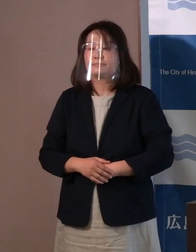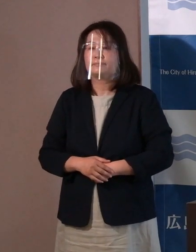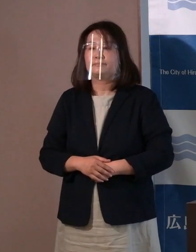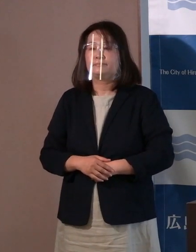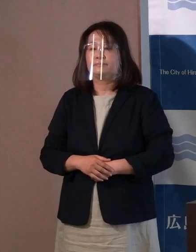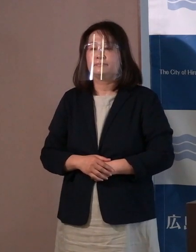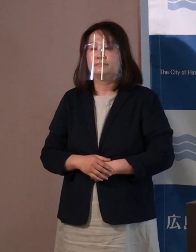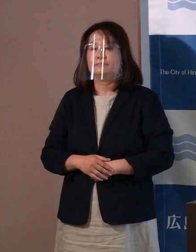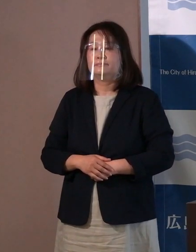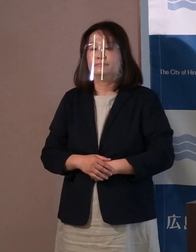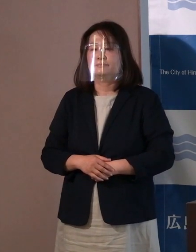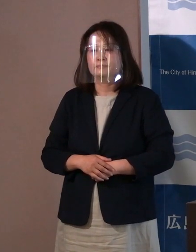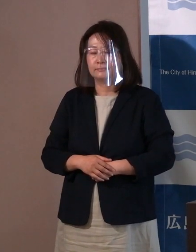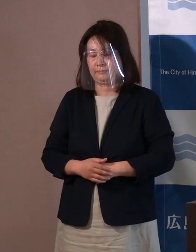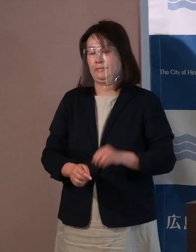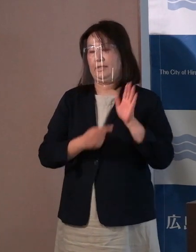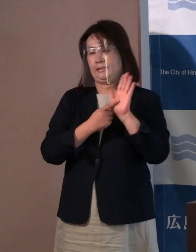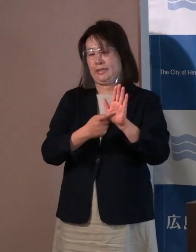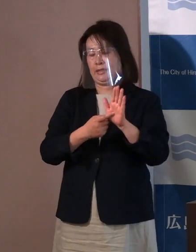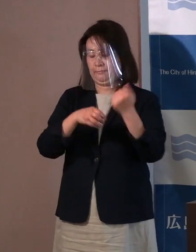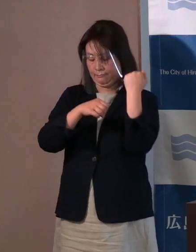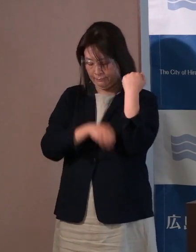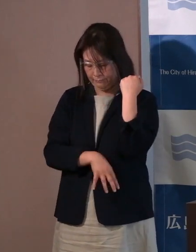宣言の骨子は以上のとおりであります｡